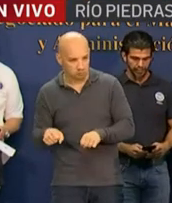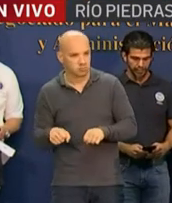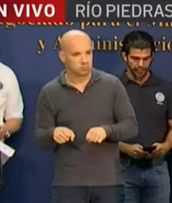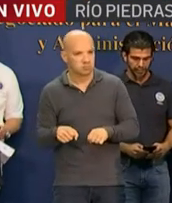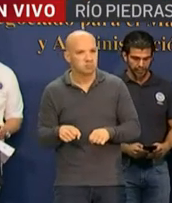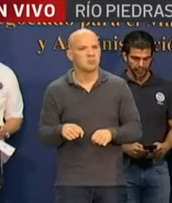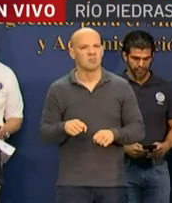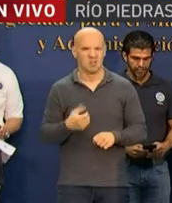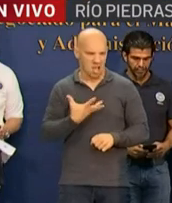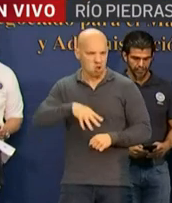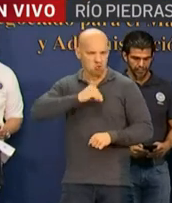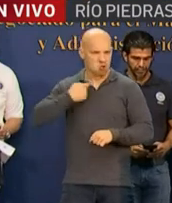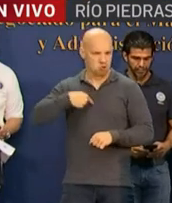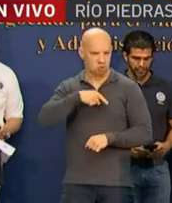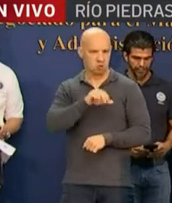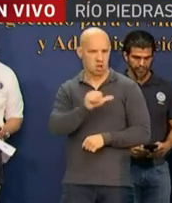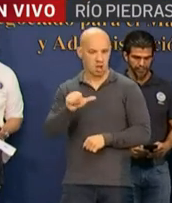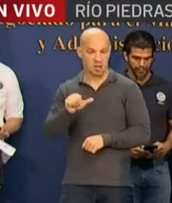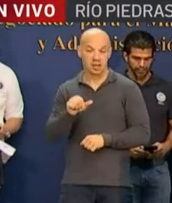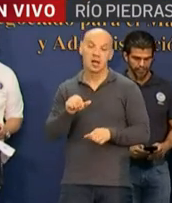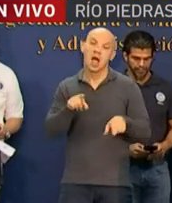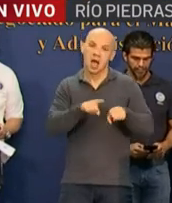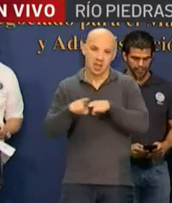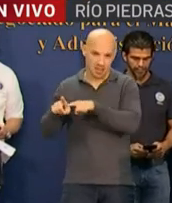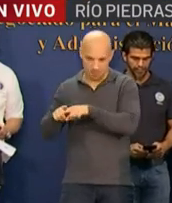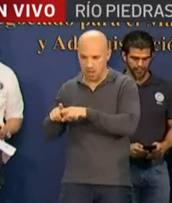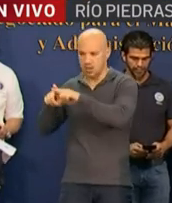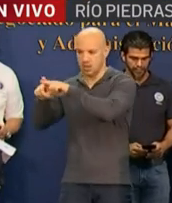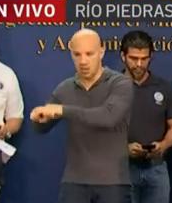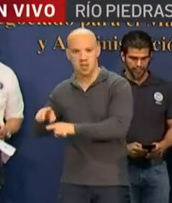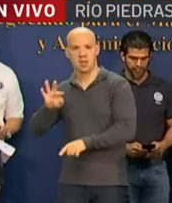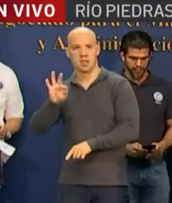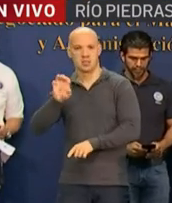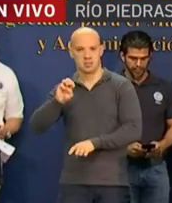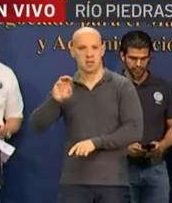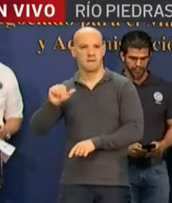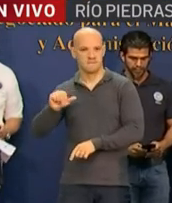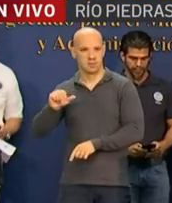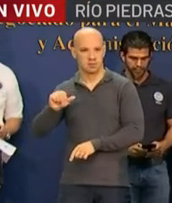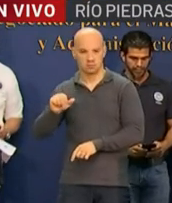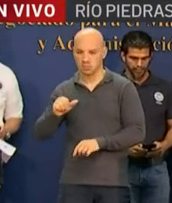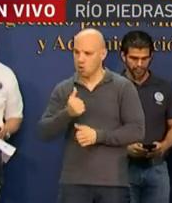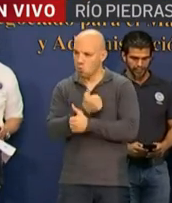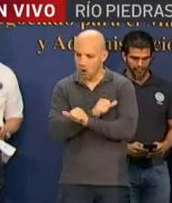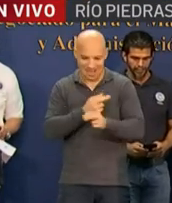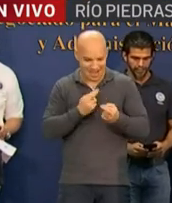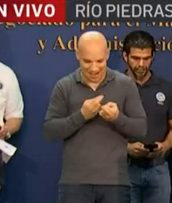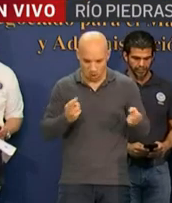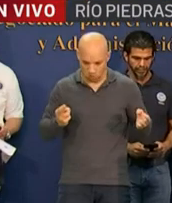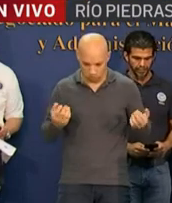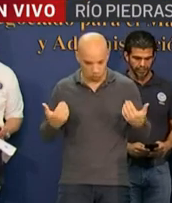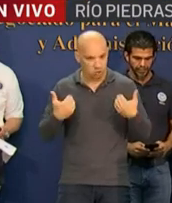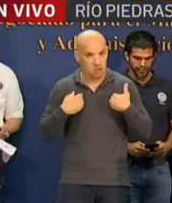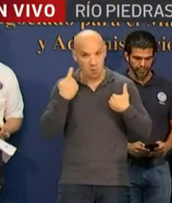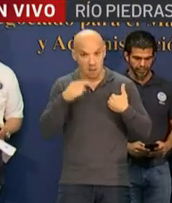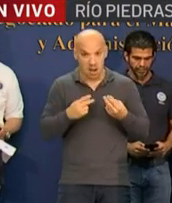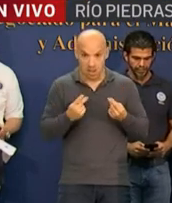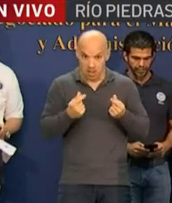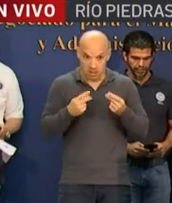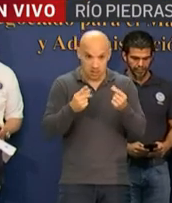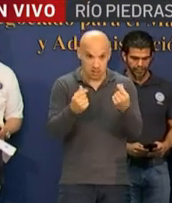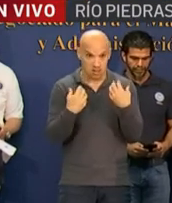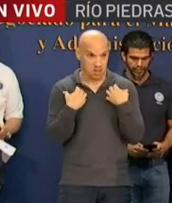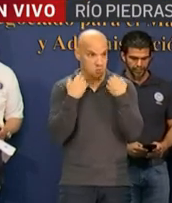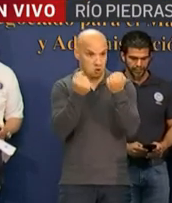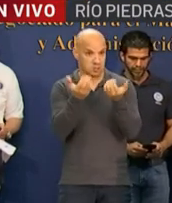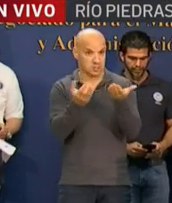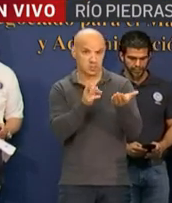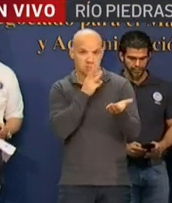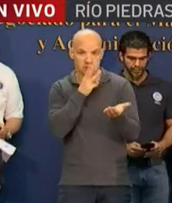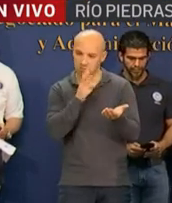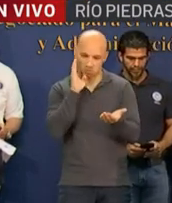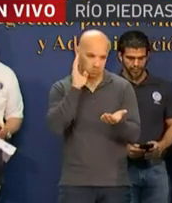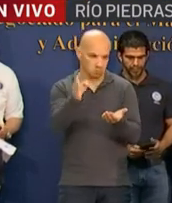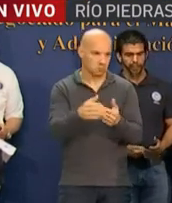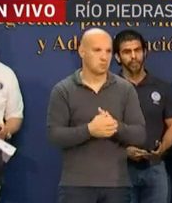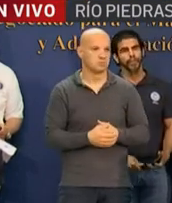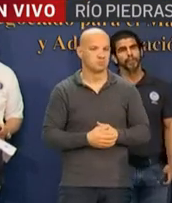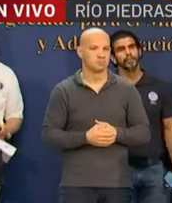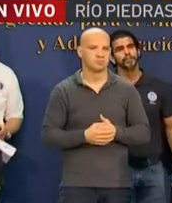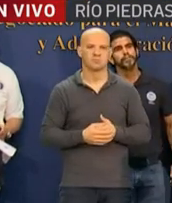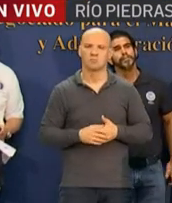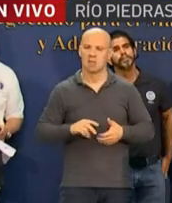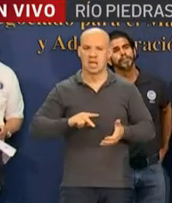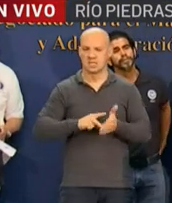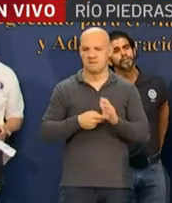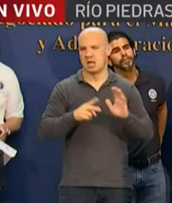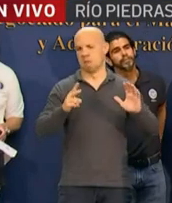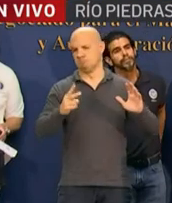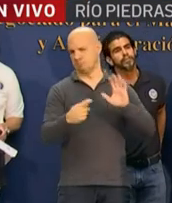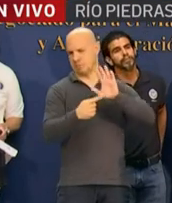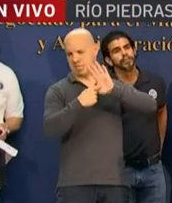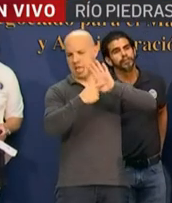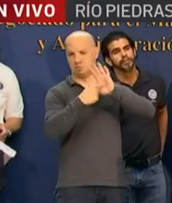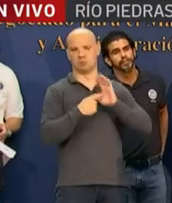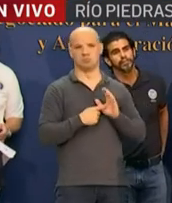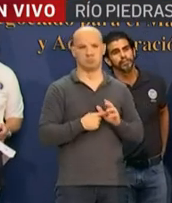MEDIDA QUE SE VAYA RECUPERANDO.